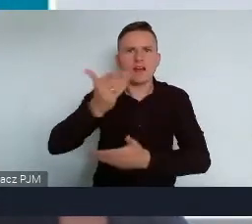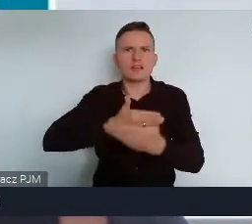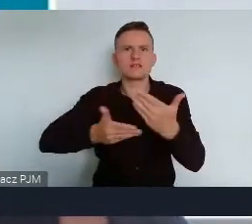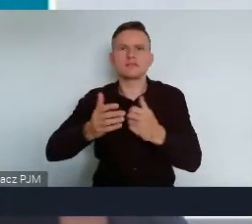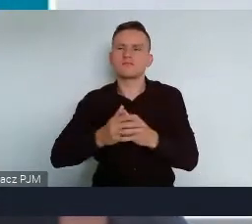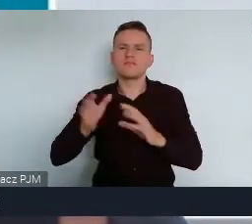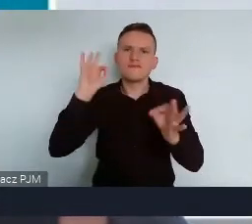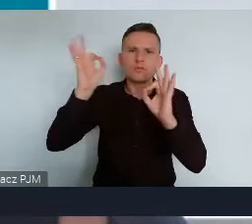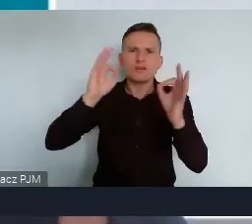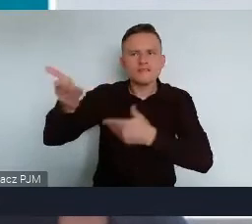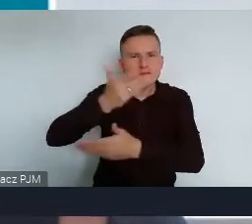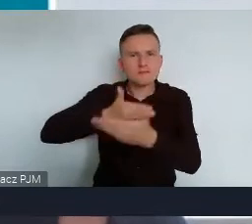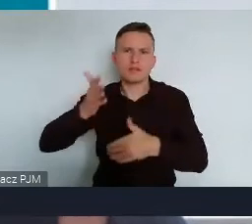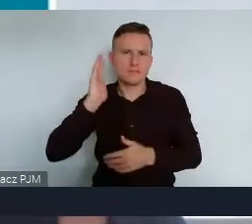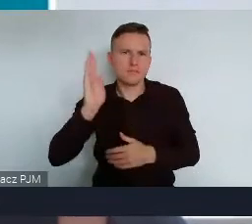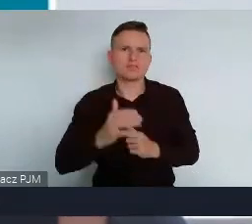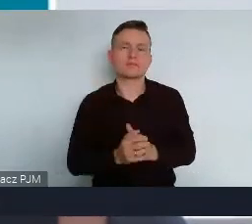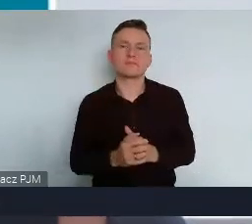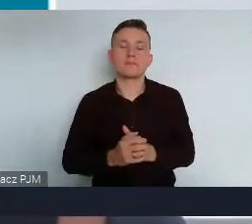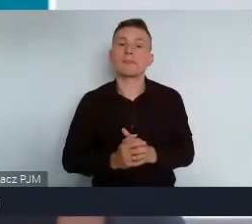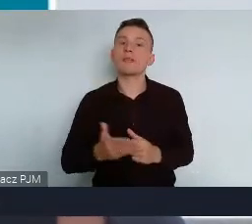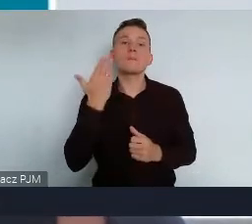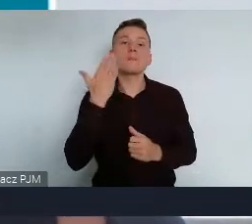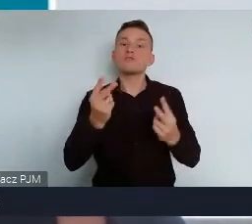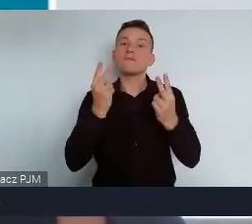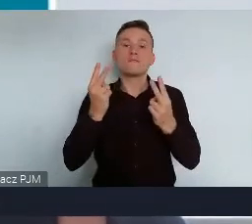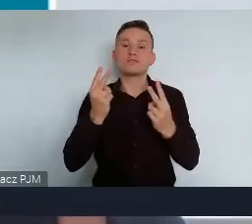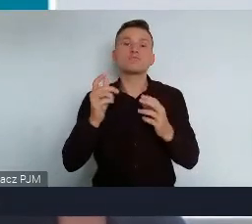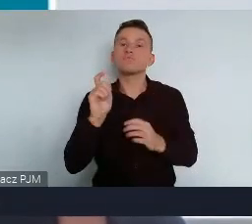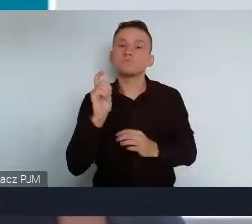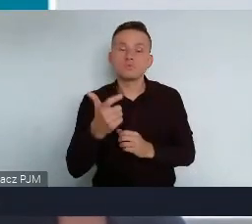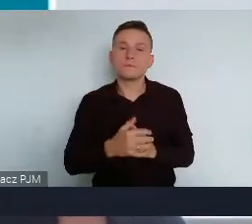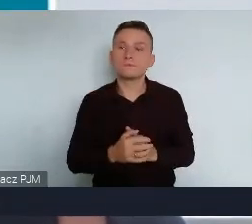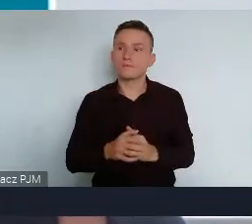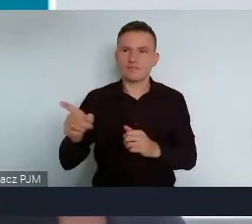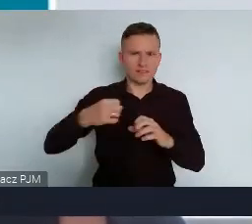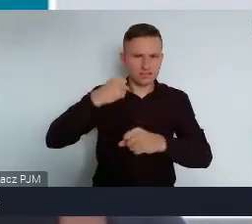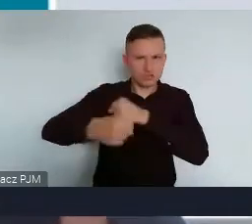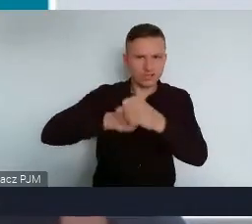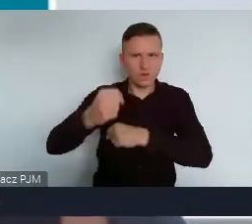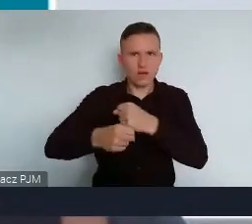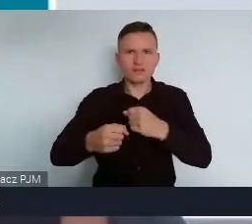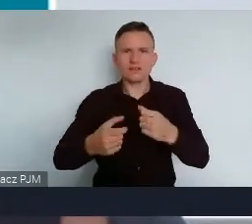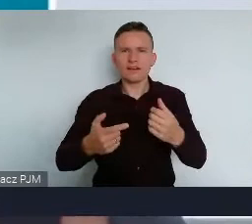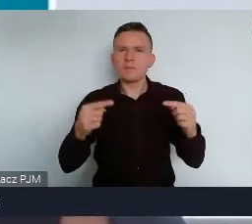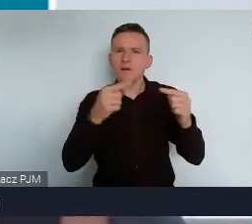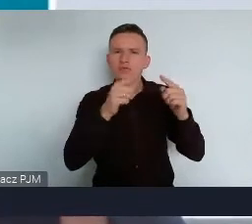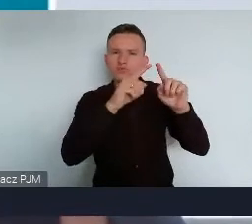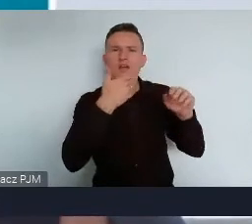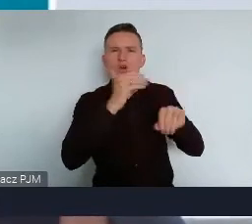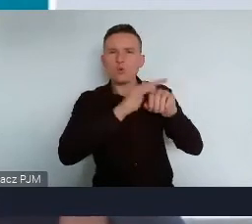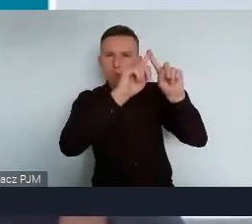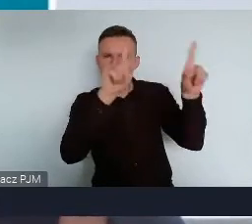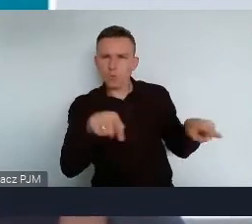Bardzo ważne jest to, że te działania przewidziane w ramach Climate City Contract mają mieć charakter międzysektorowy,